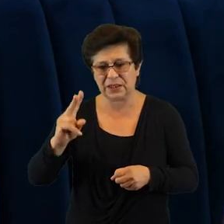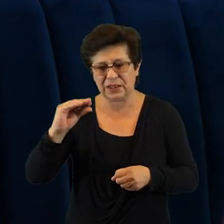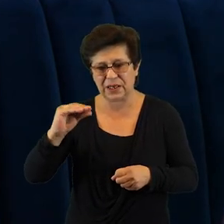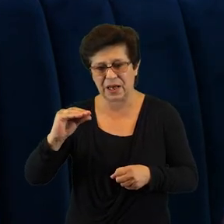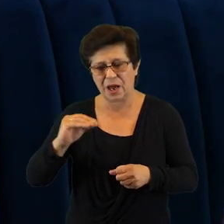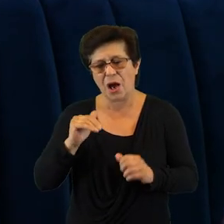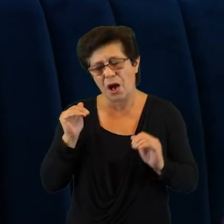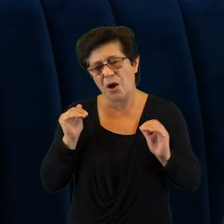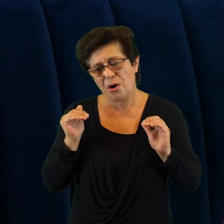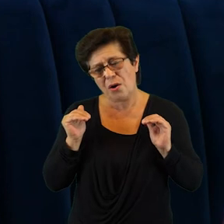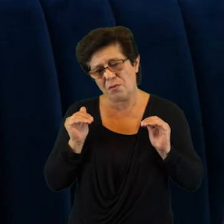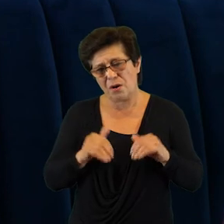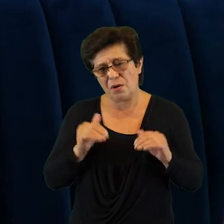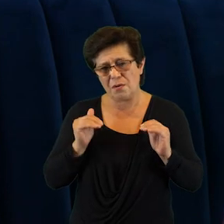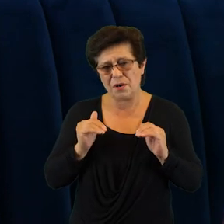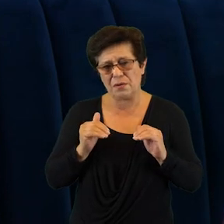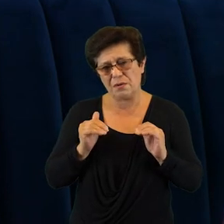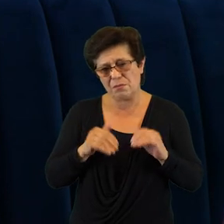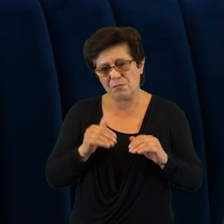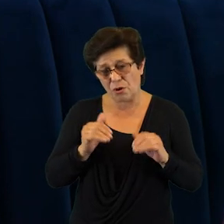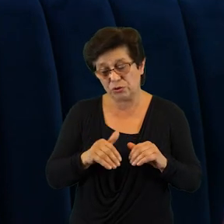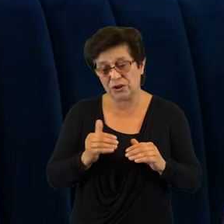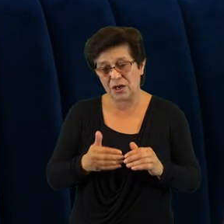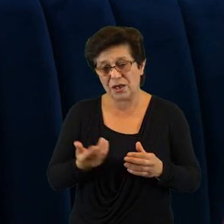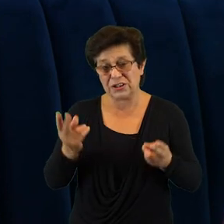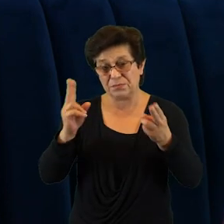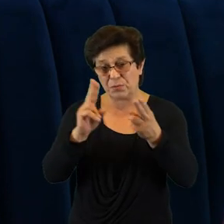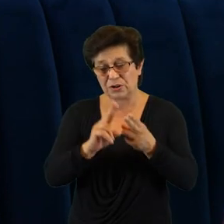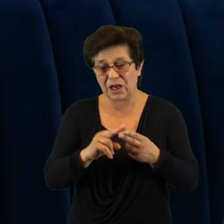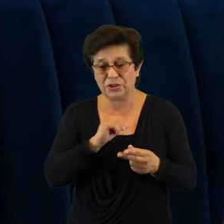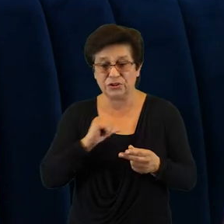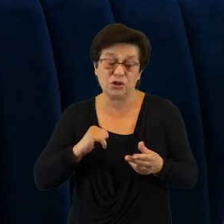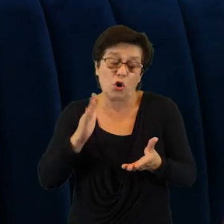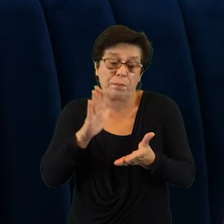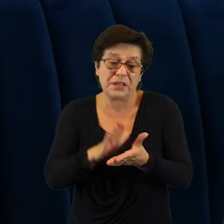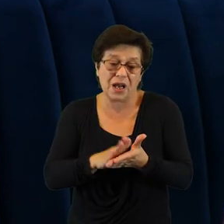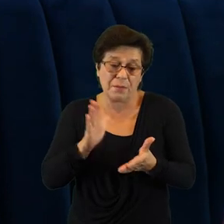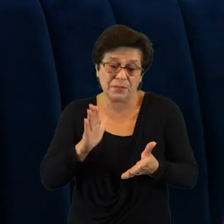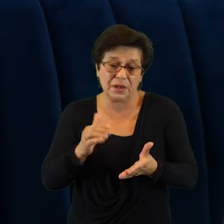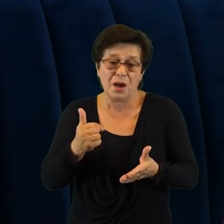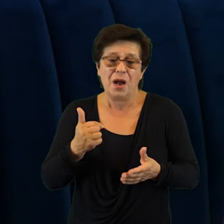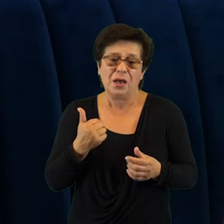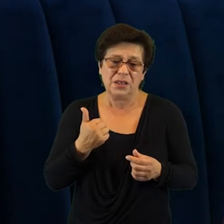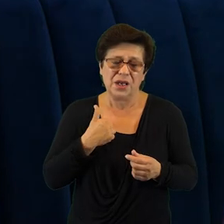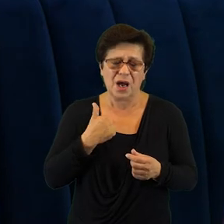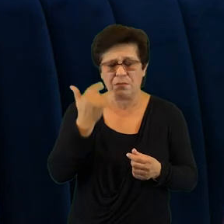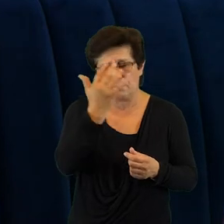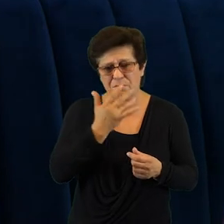Być może się państwo z takimi opiniami spotkali. Więc moja teoria jest taka, że właściwie,